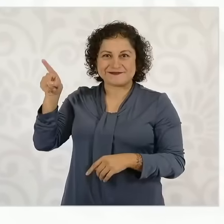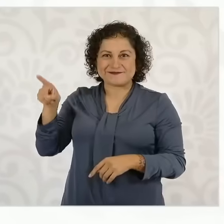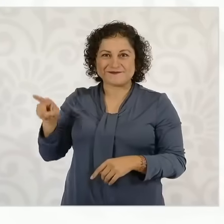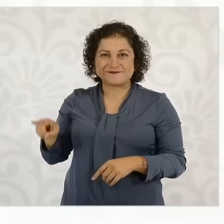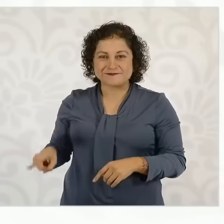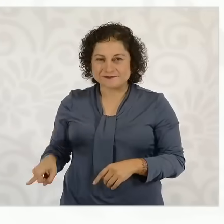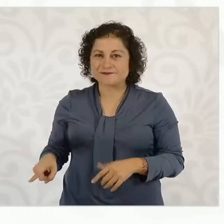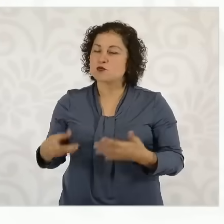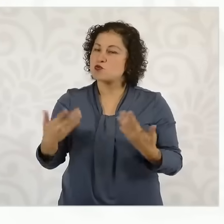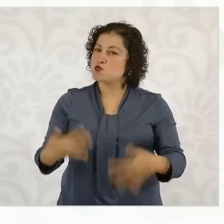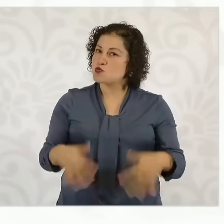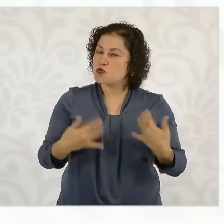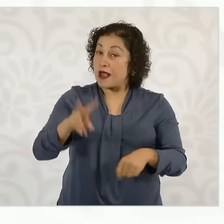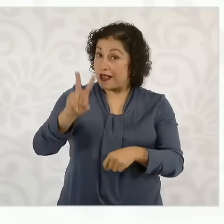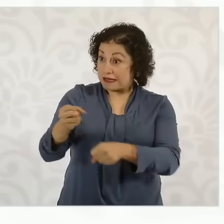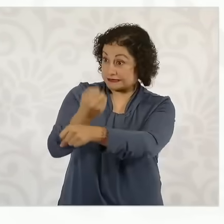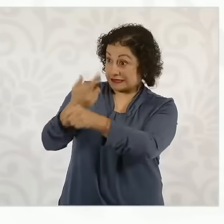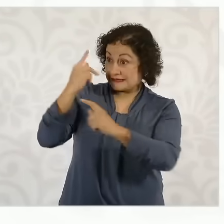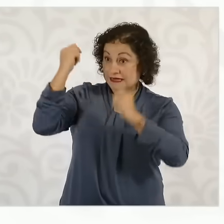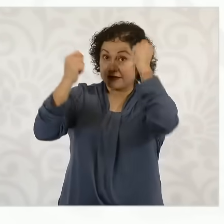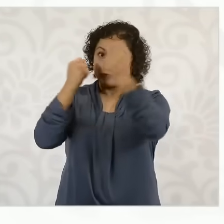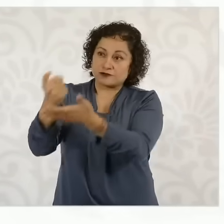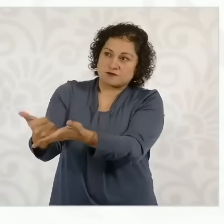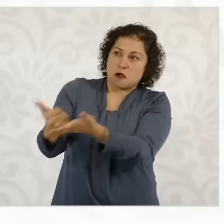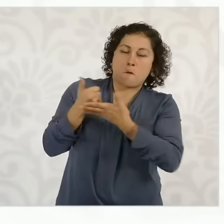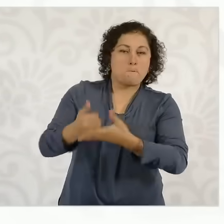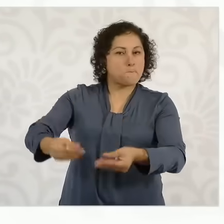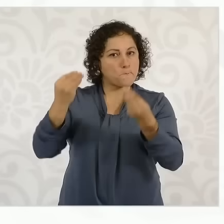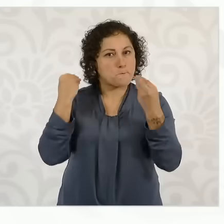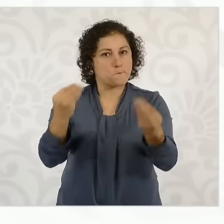que la Secretaría de Turismo se ha convertido en un pilar fundamental, no solo para Tren Maya,